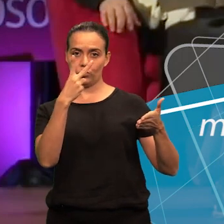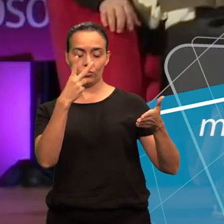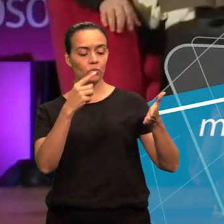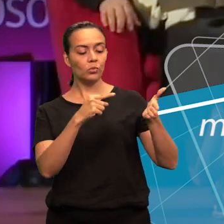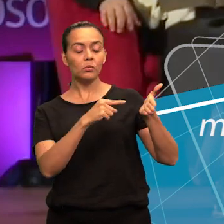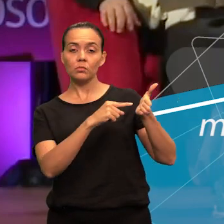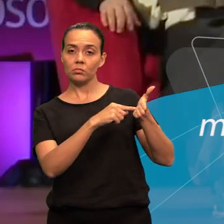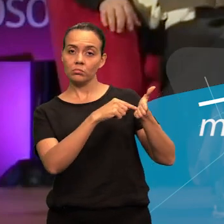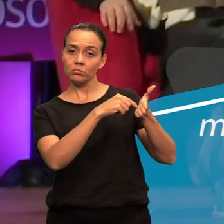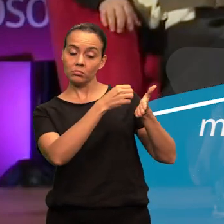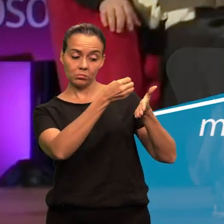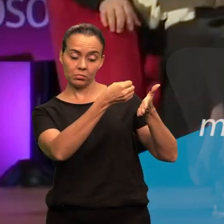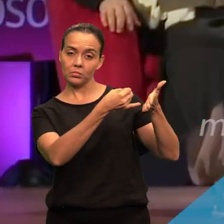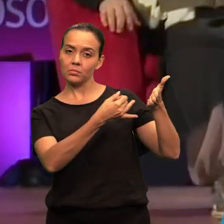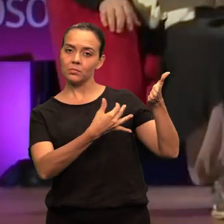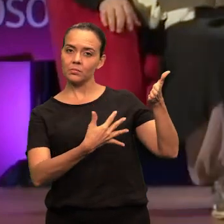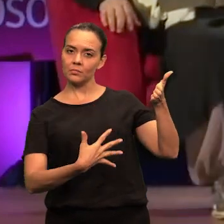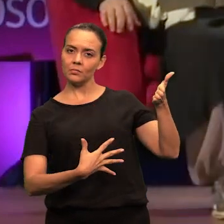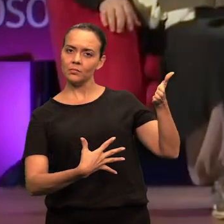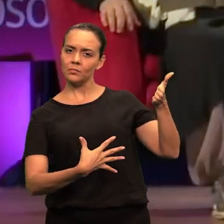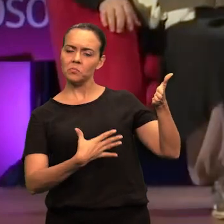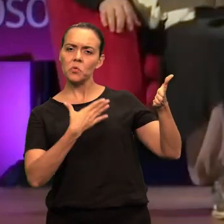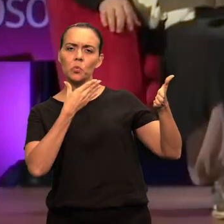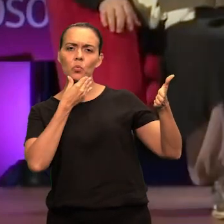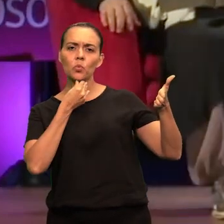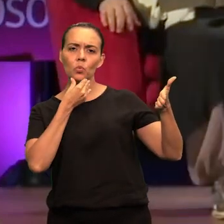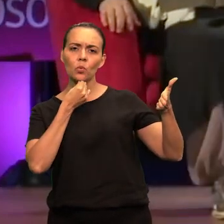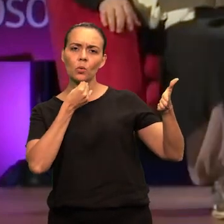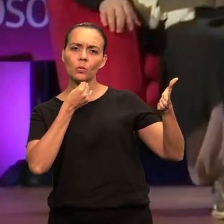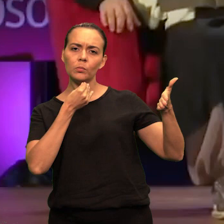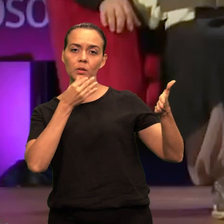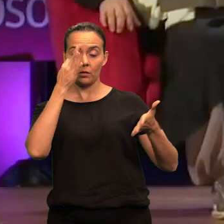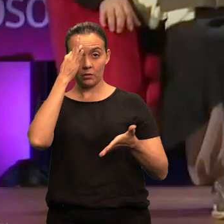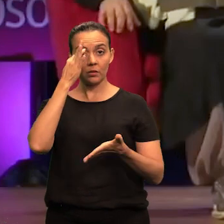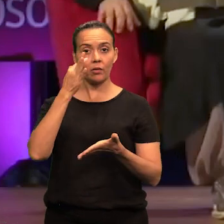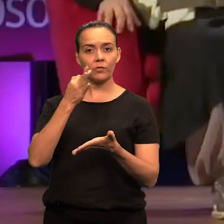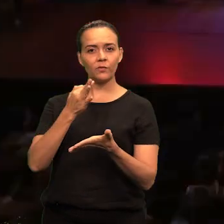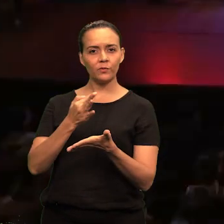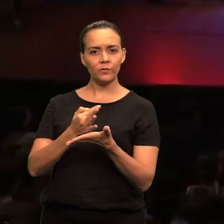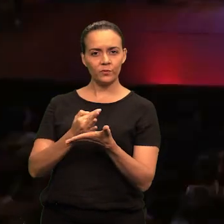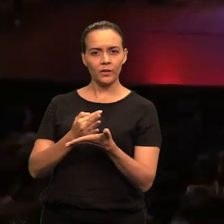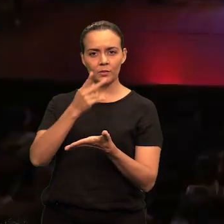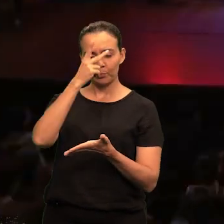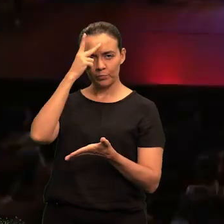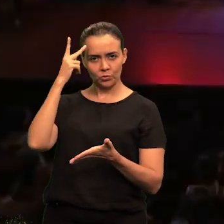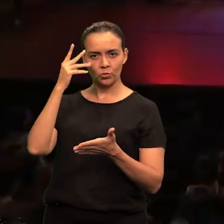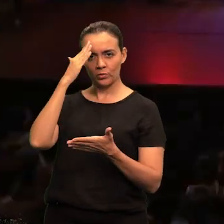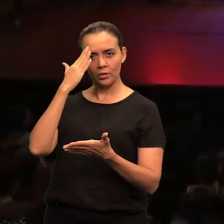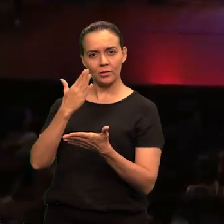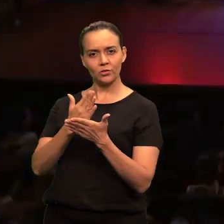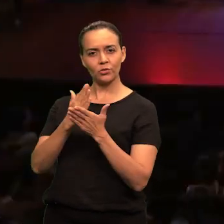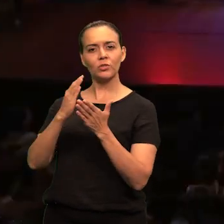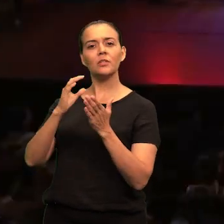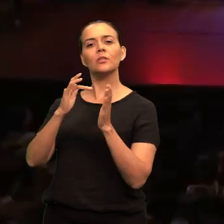capítulo 6, versículo 12, esse homem, na crença dos cristãos, disse algo que tem muito a ver